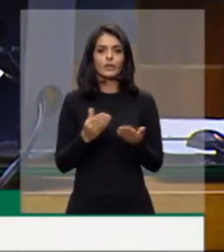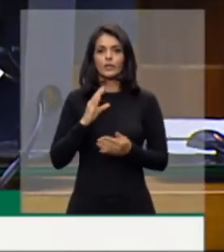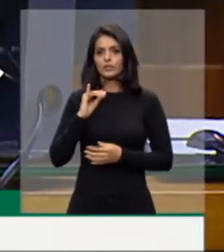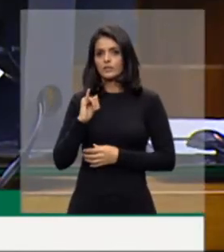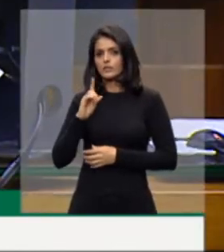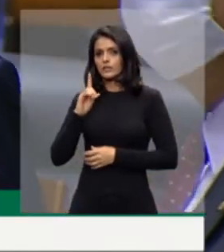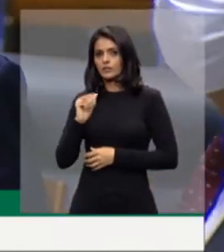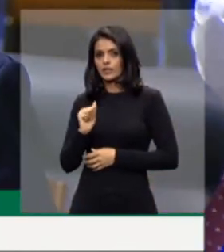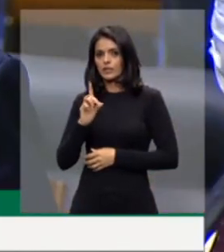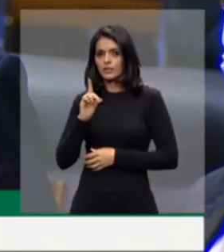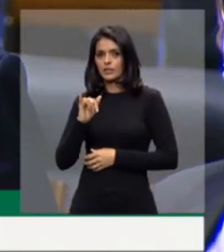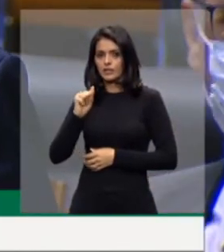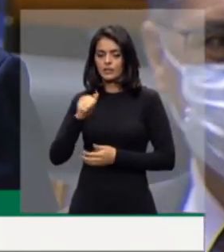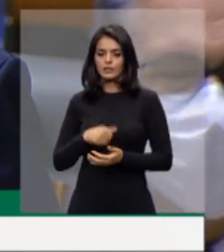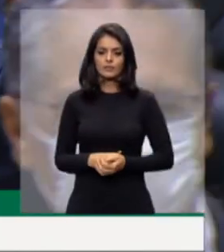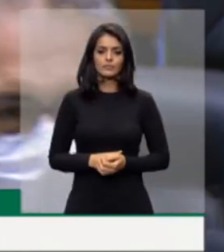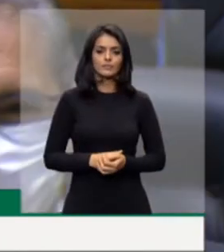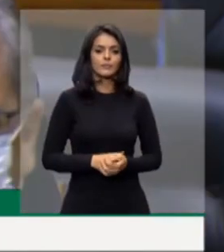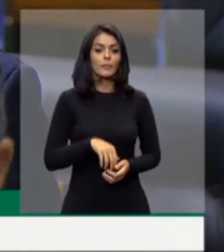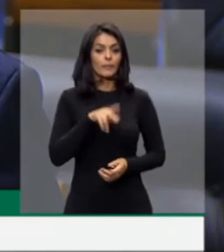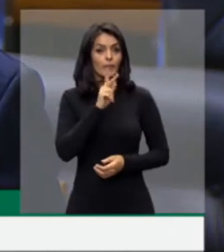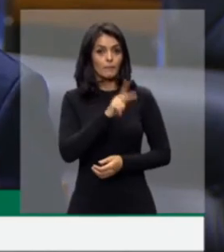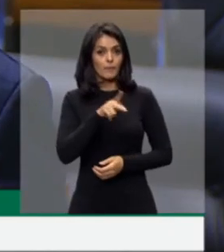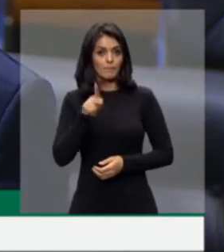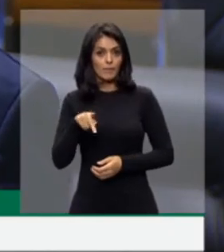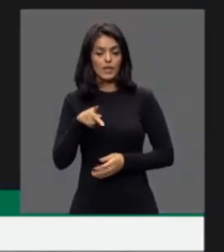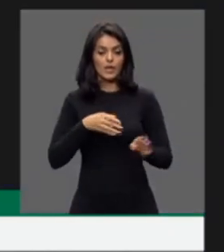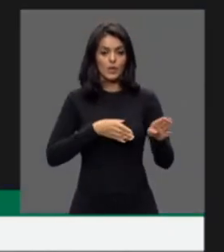PRODUTOR DE ENERGIA EÓLICA AINDA COM AUMENTO DE TARIFA EM ALGUNS ESTADOS PORTANTO NÓS VOTAMOS SIM.